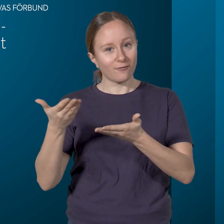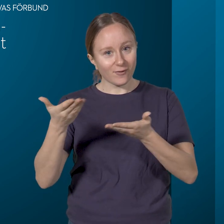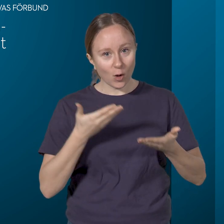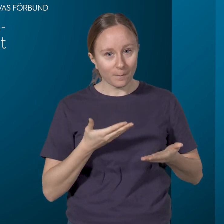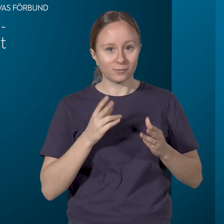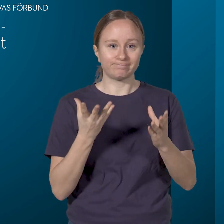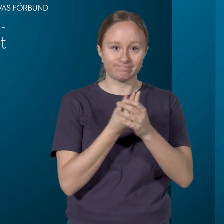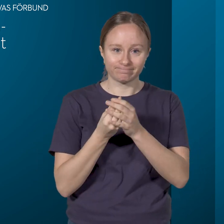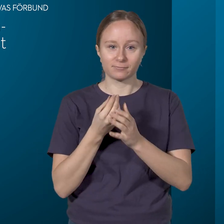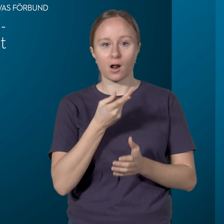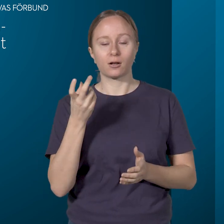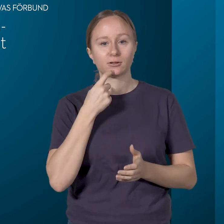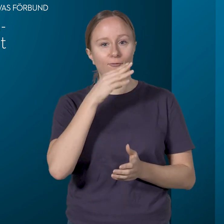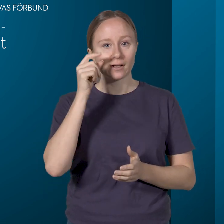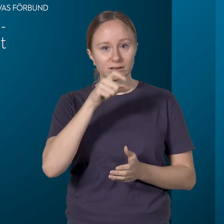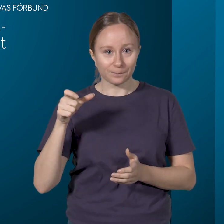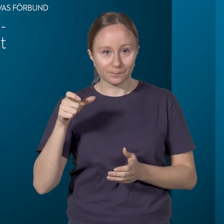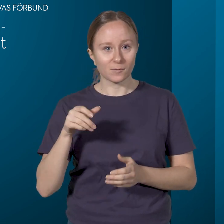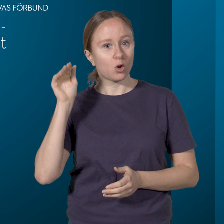Välkommen och trivas med andra finlandssvenskar, -